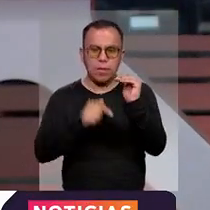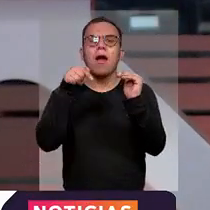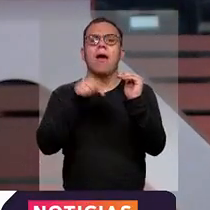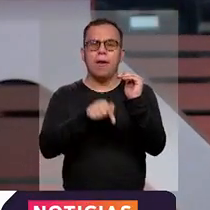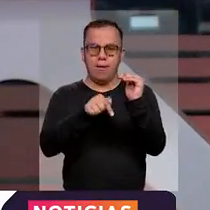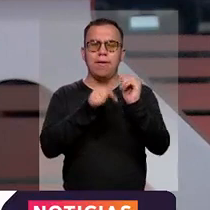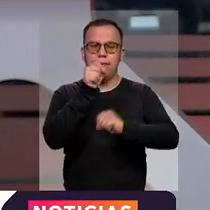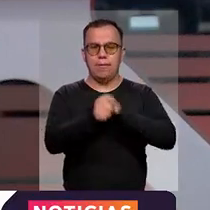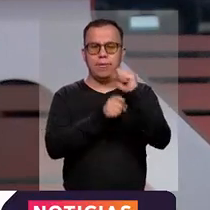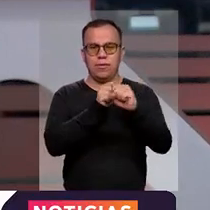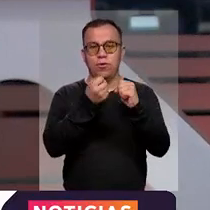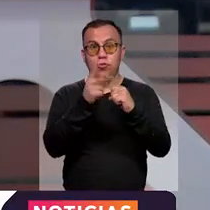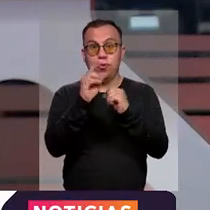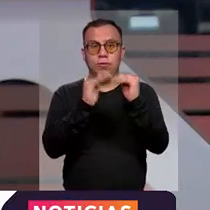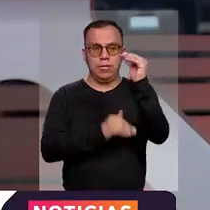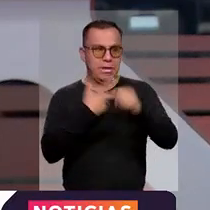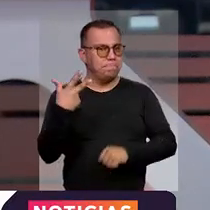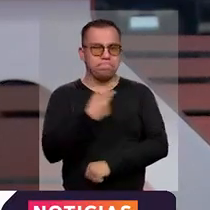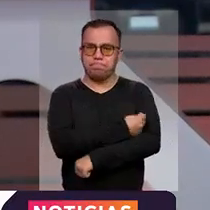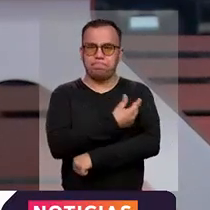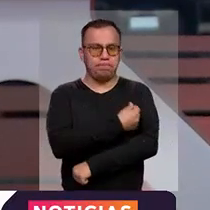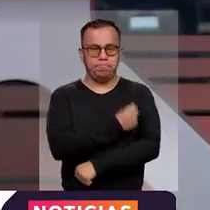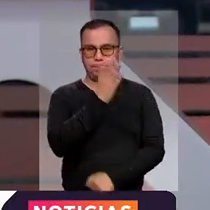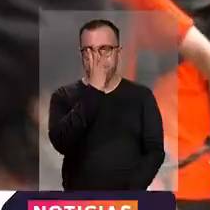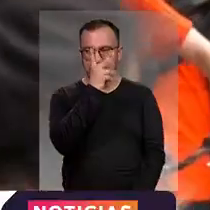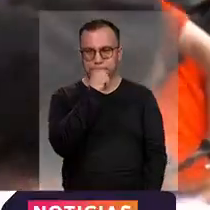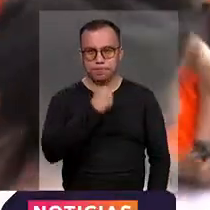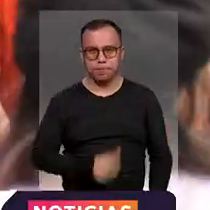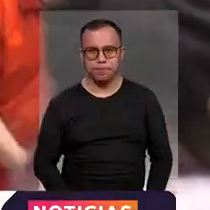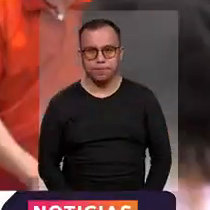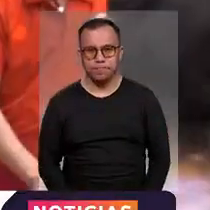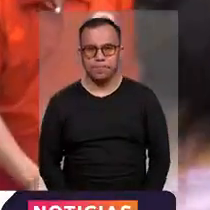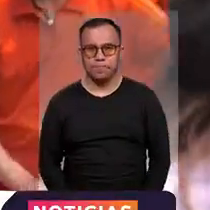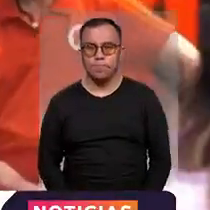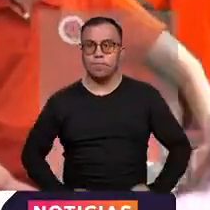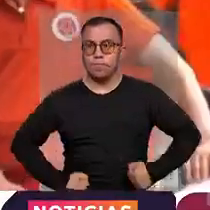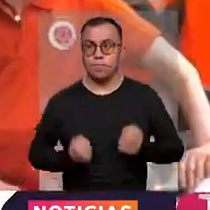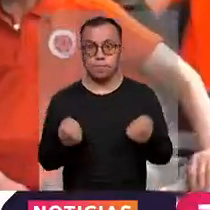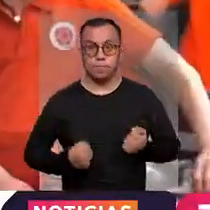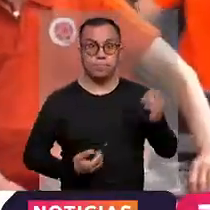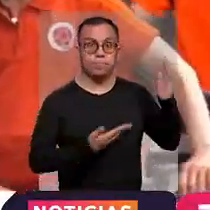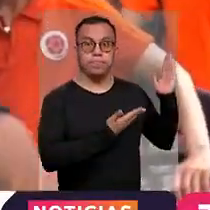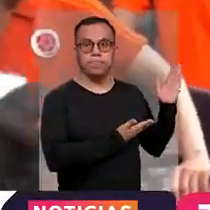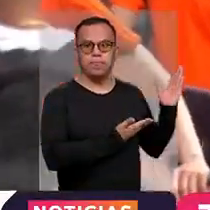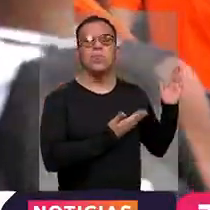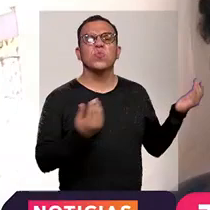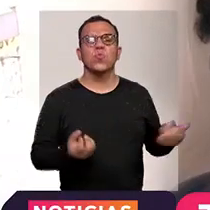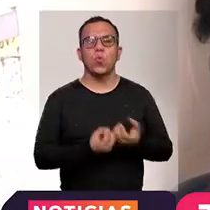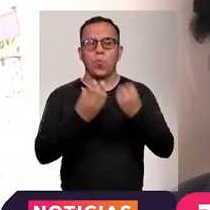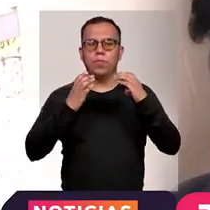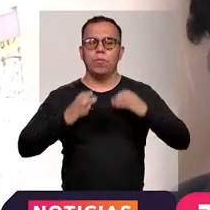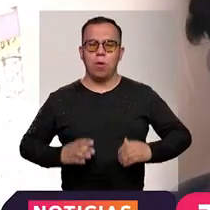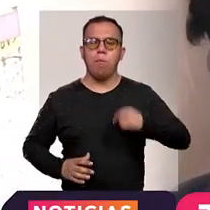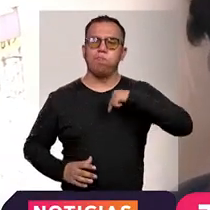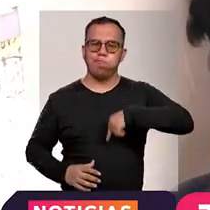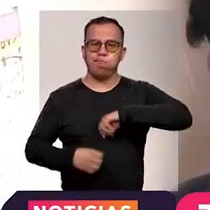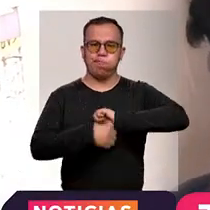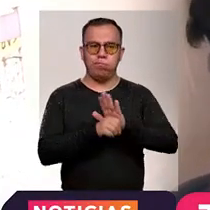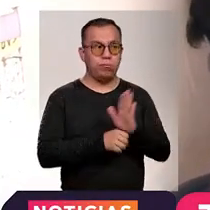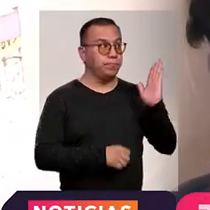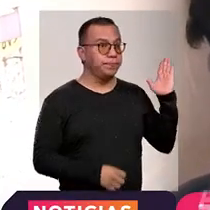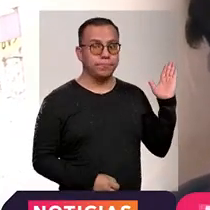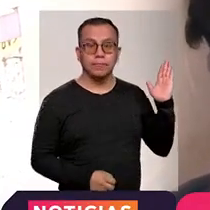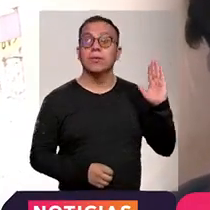SE HACE UN LLAMADO PARA